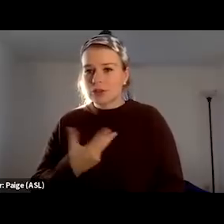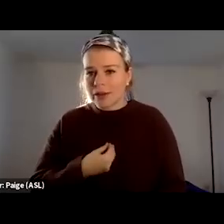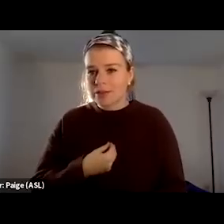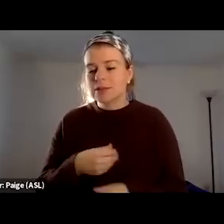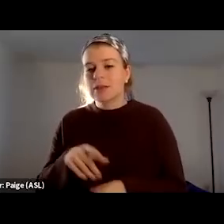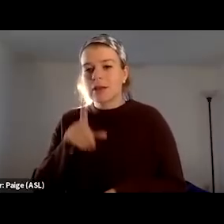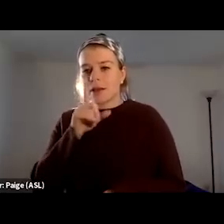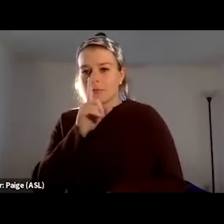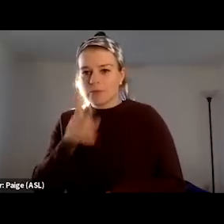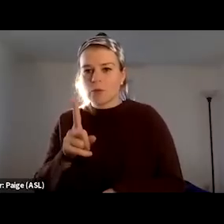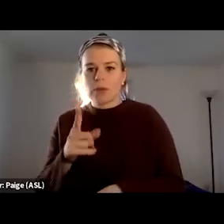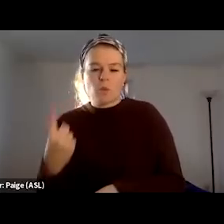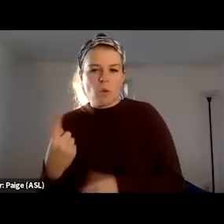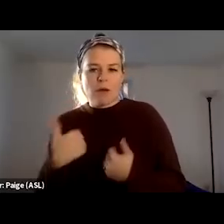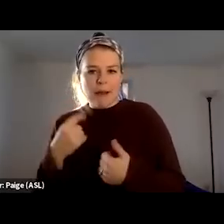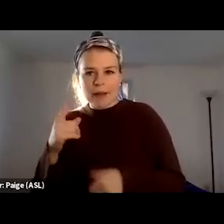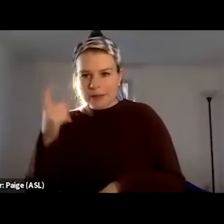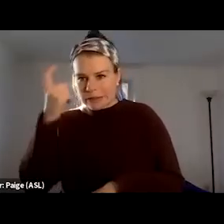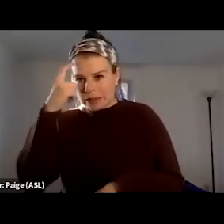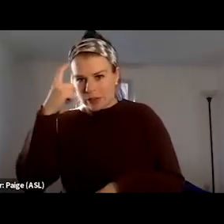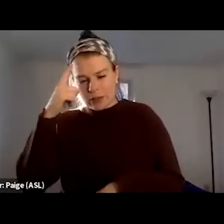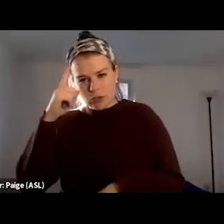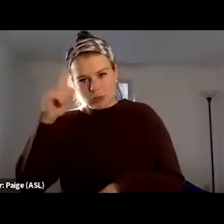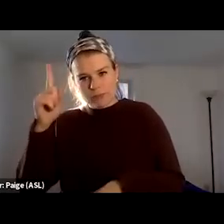y uno tenía una discapacidad intelectual, etcétera.